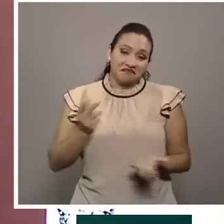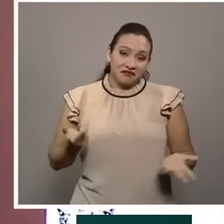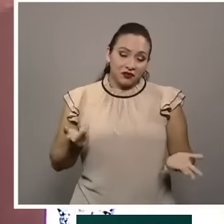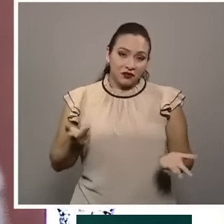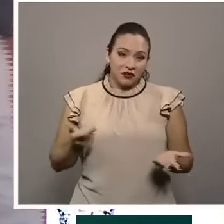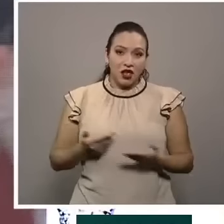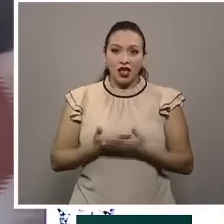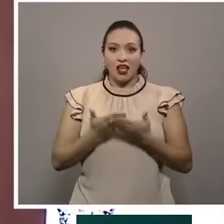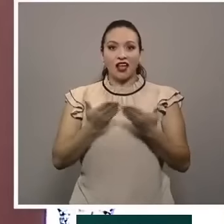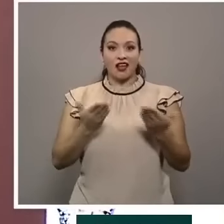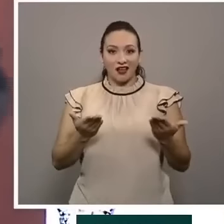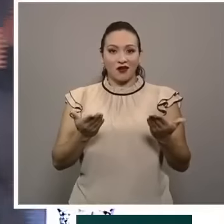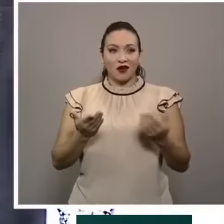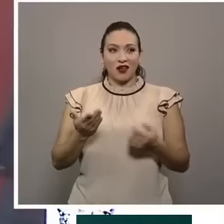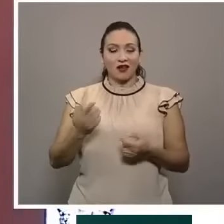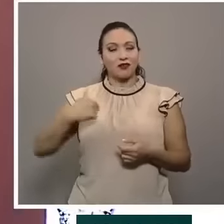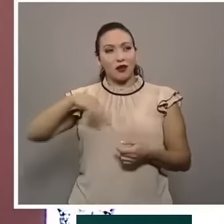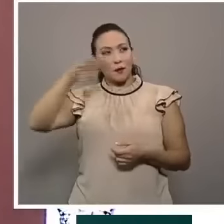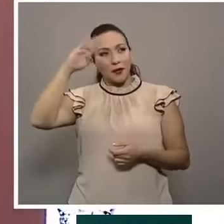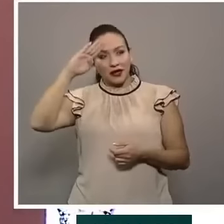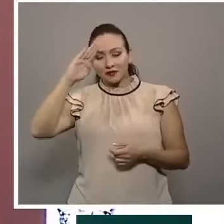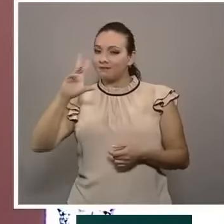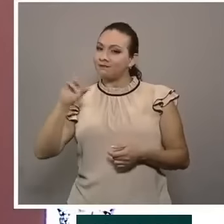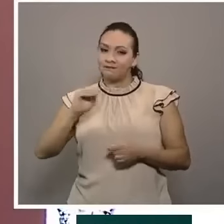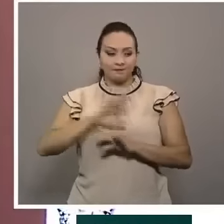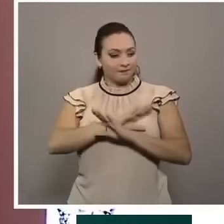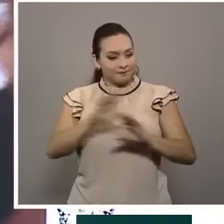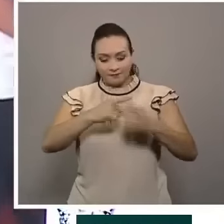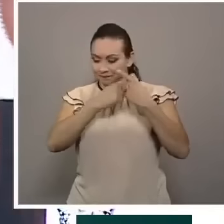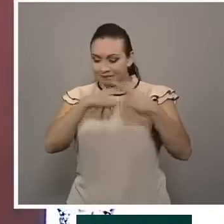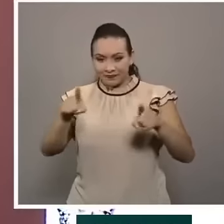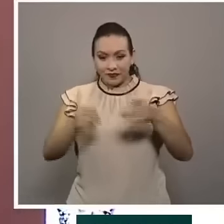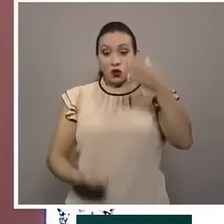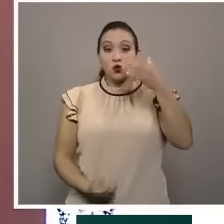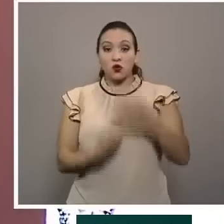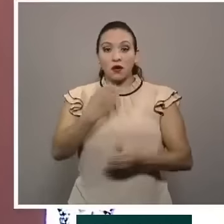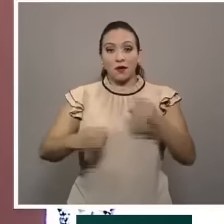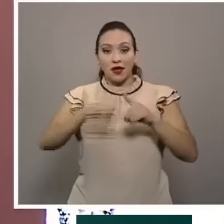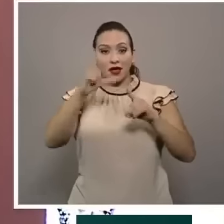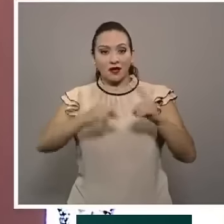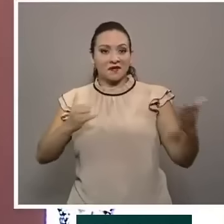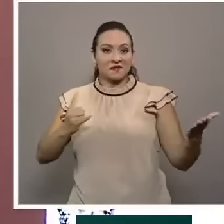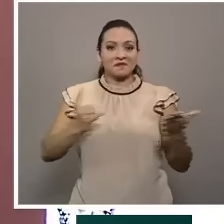Por eso la nueva Suprema Corte ha tomado la decisión de traer la